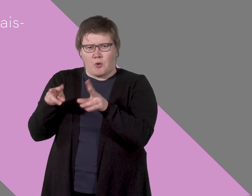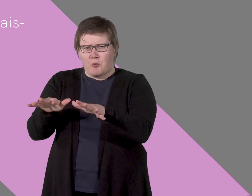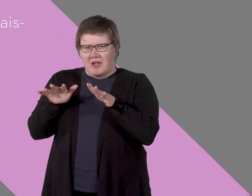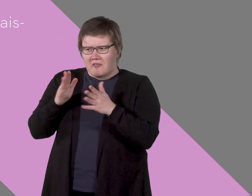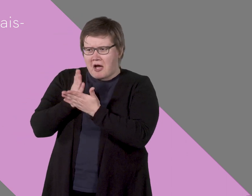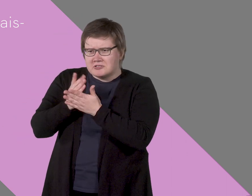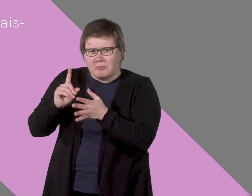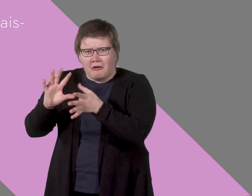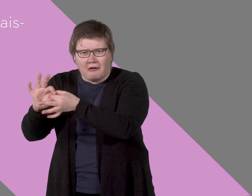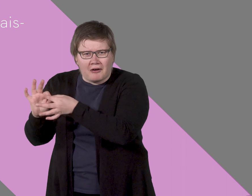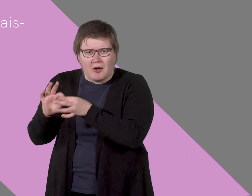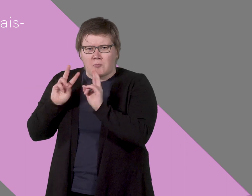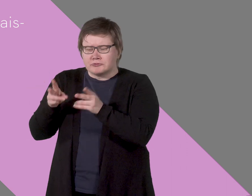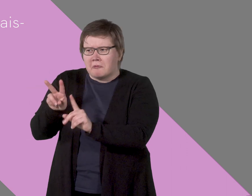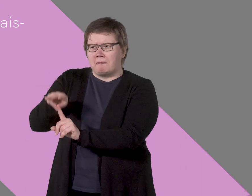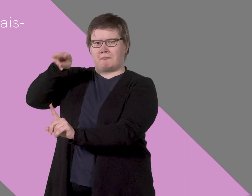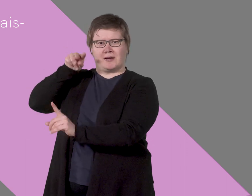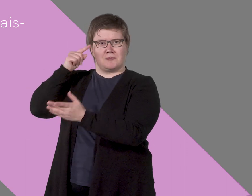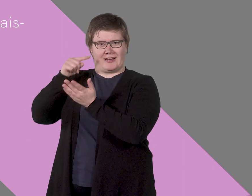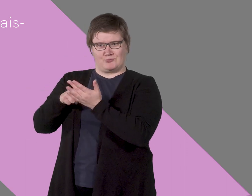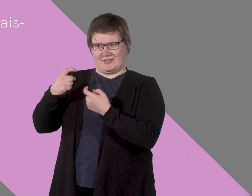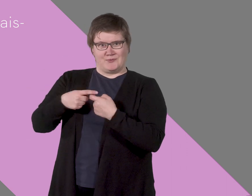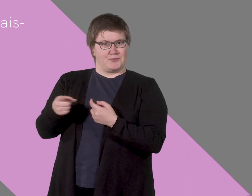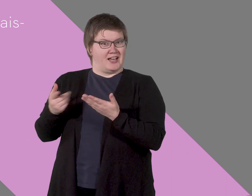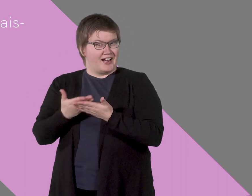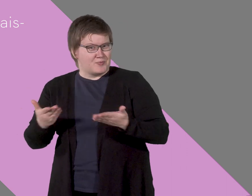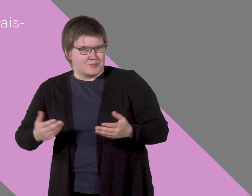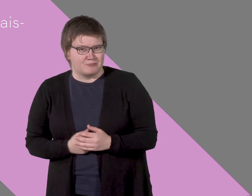yllättäviä asiayhteyksiä ja laajempia merkityksiä.